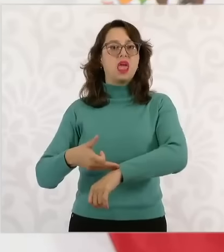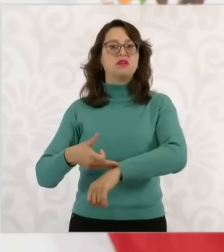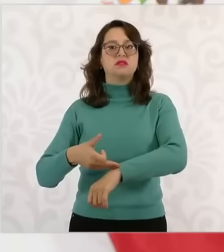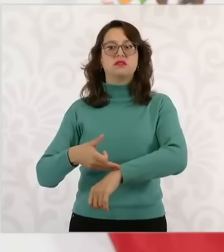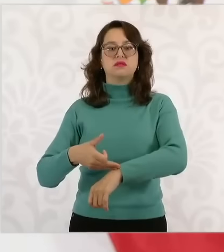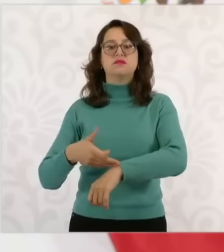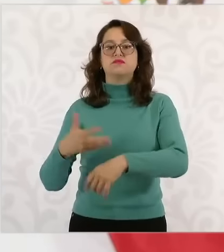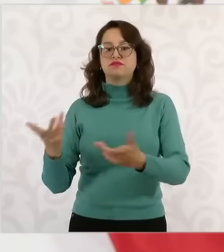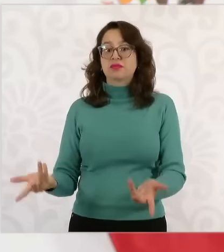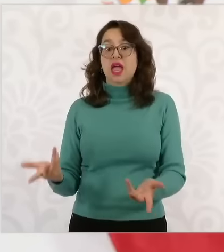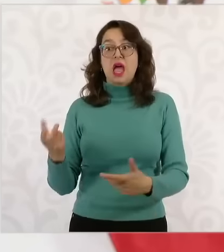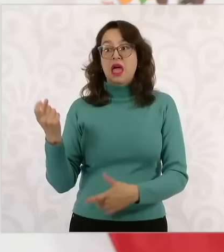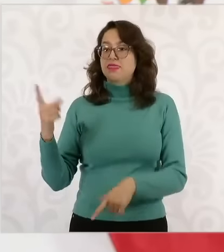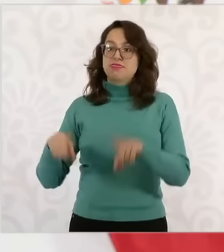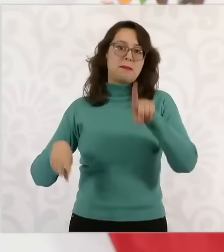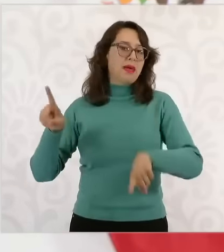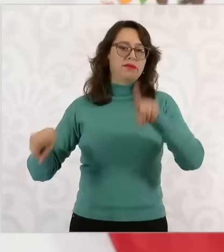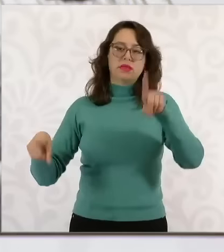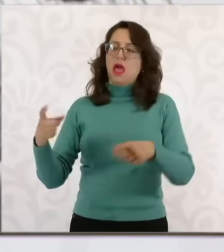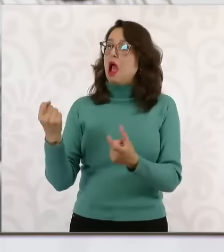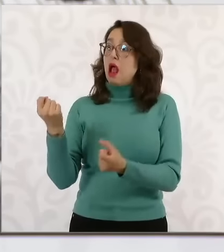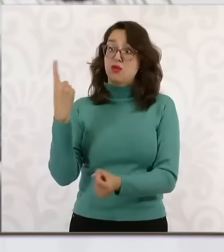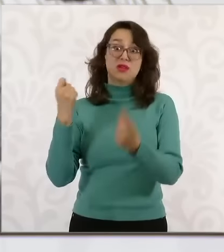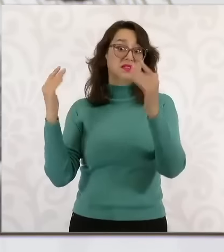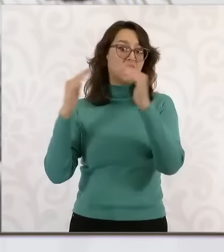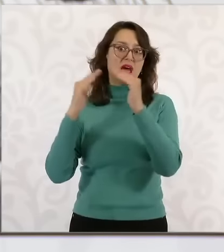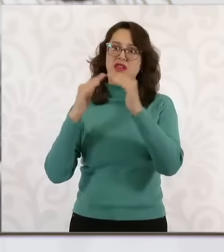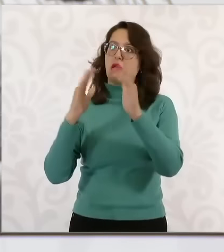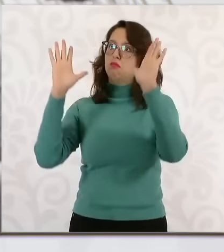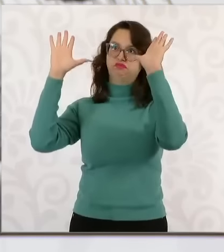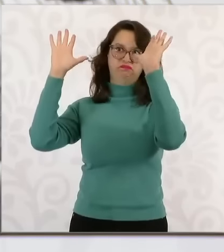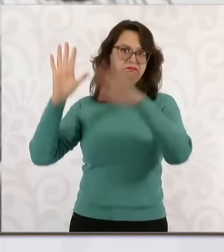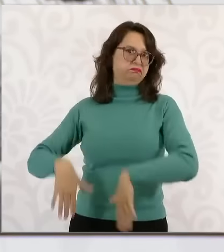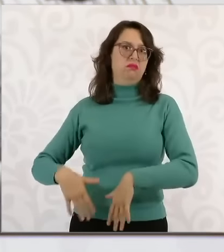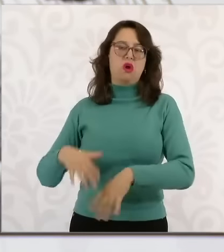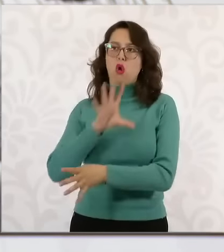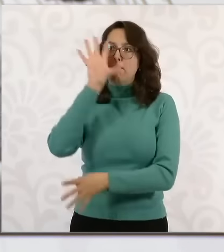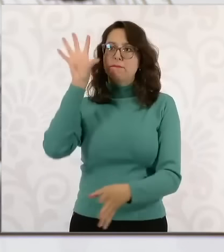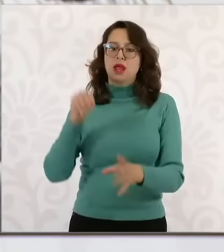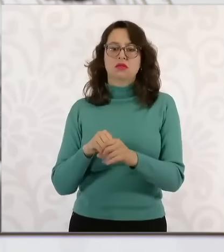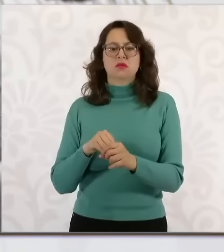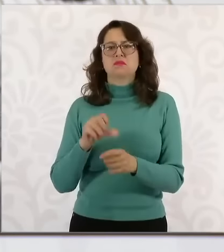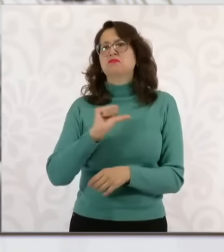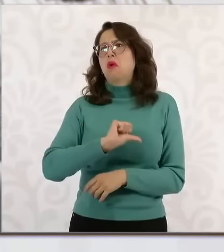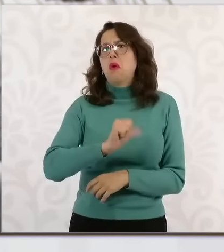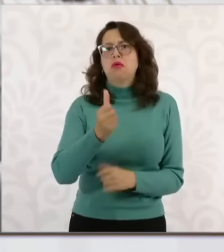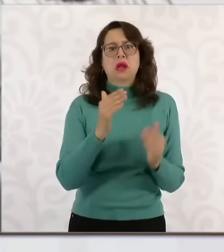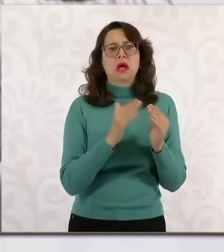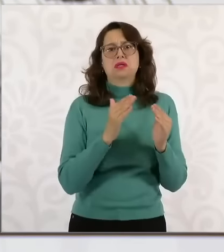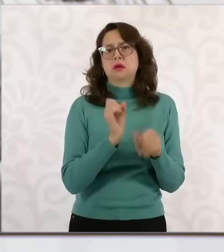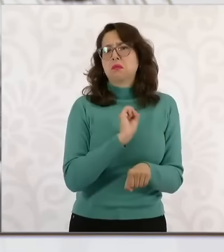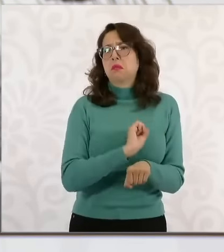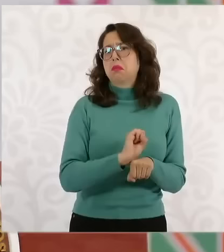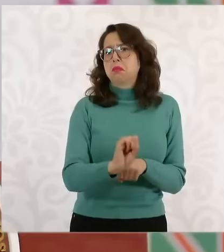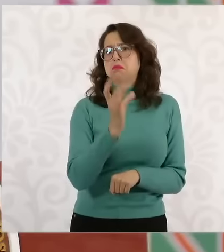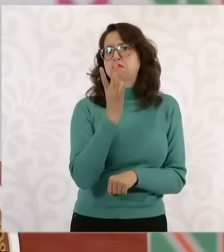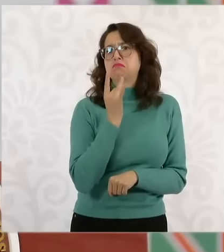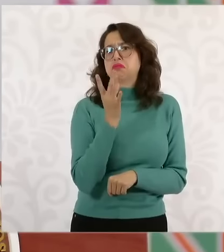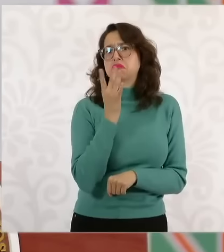perdieron completamente la vivienda y otras otras eh tienen daños menores, pero probablemente llegue